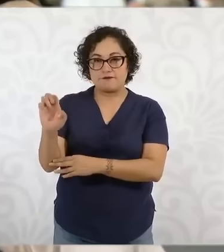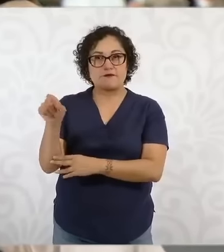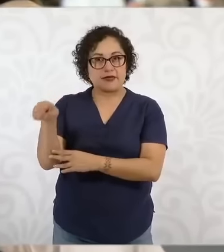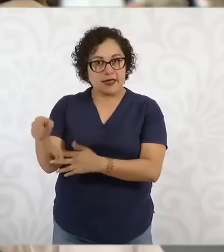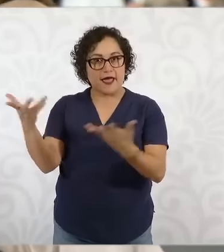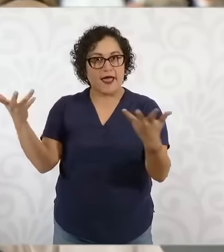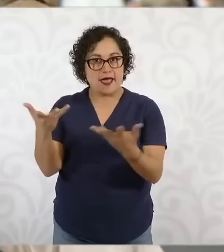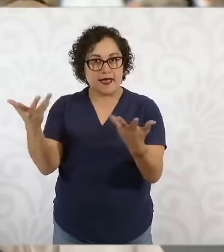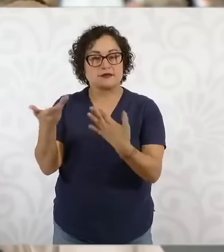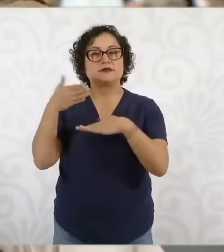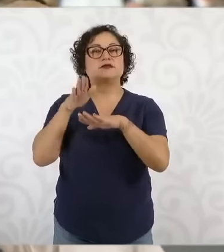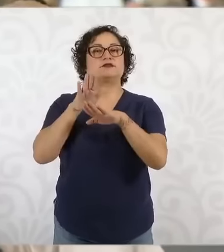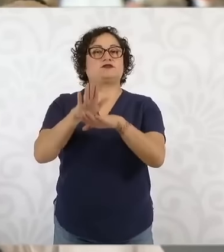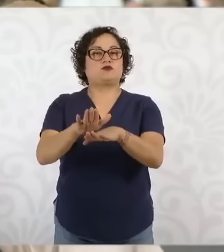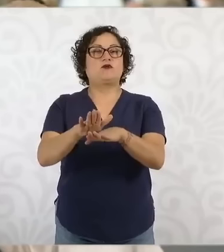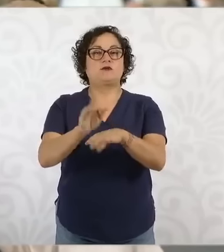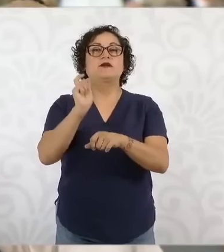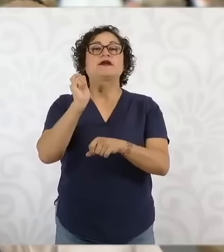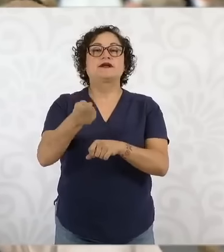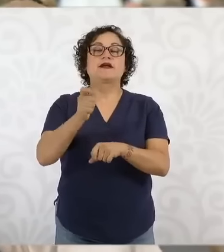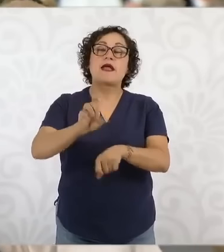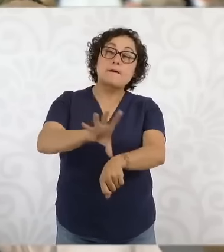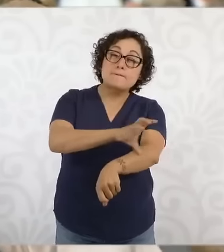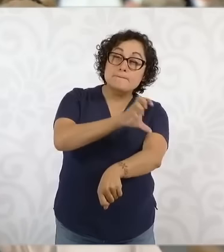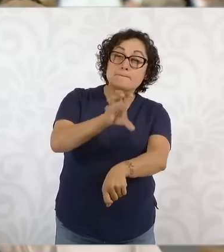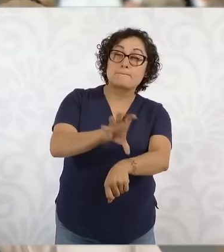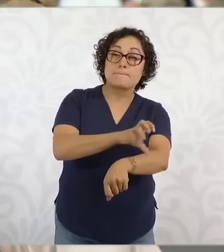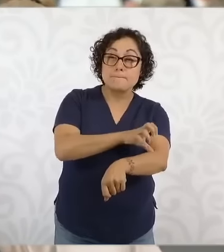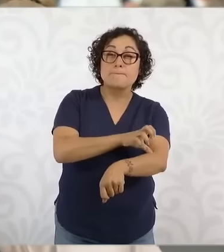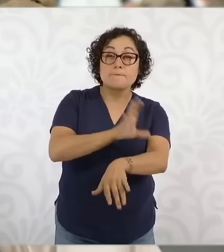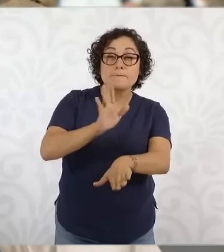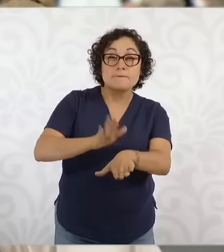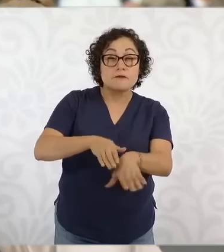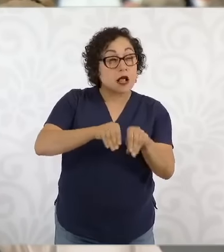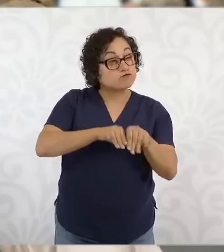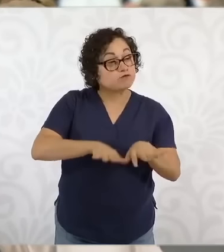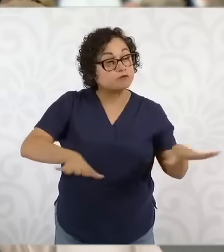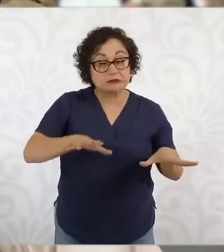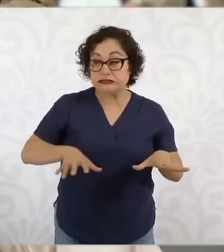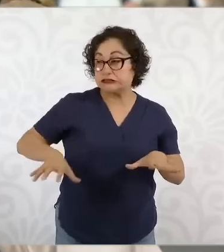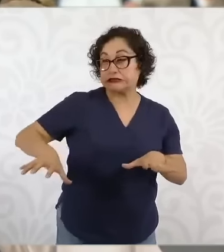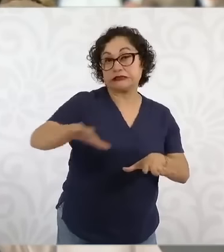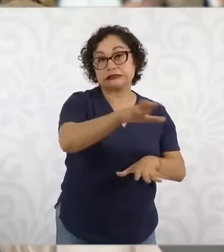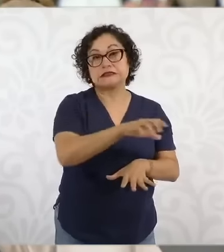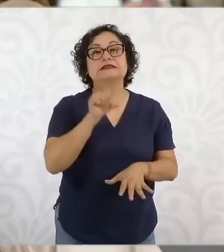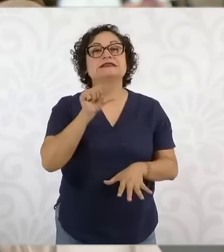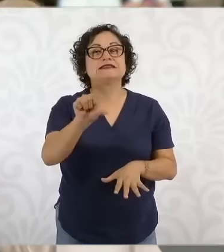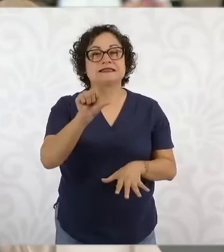repotencializar 16 plantas hidroeléctricas. Ya se terminó porque se no se ha terminado,